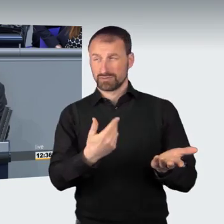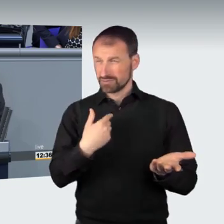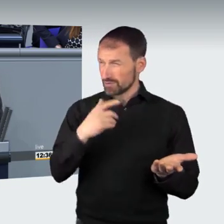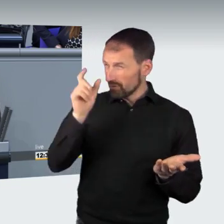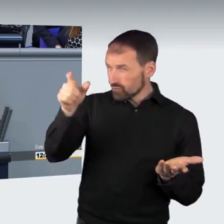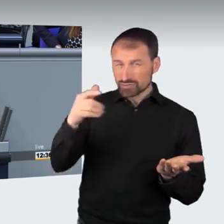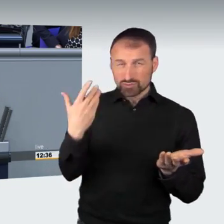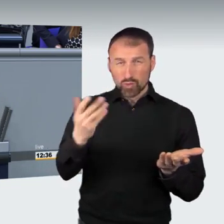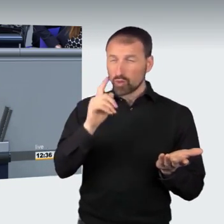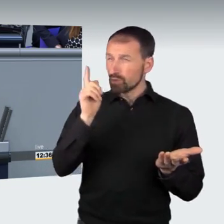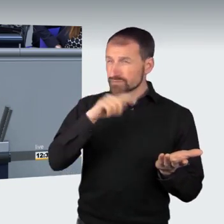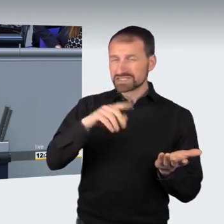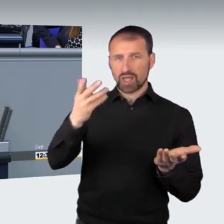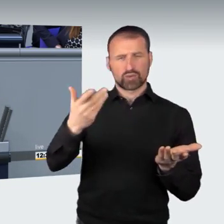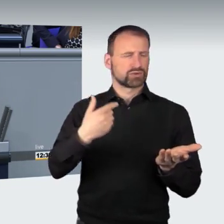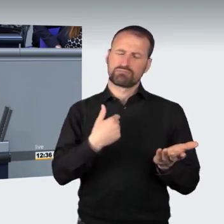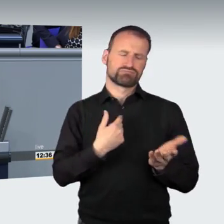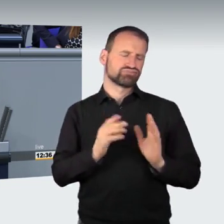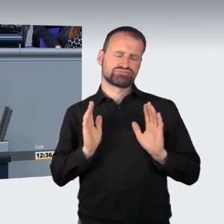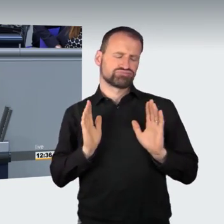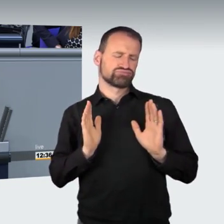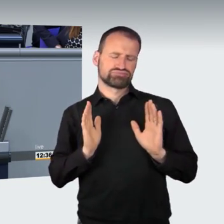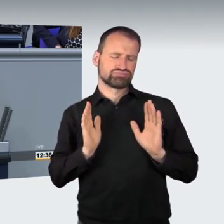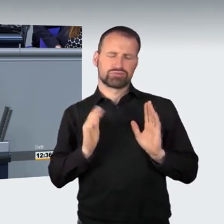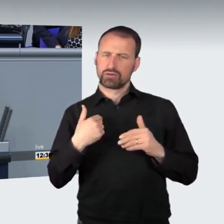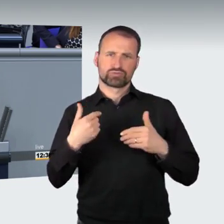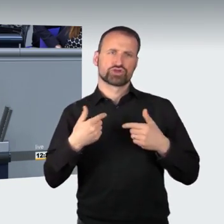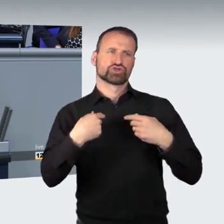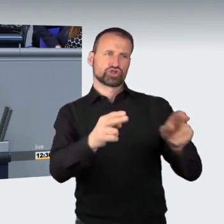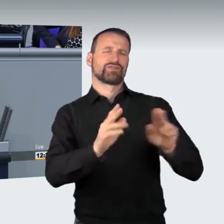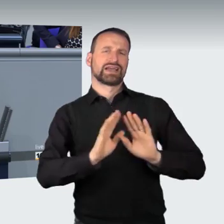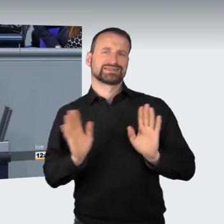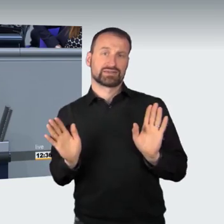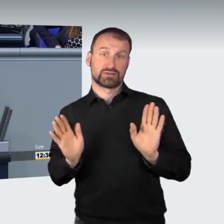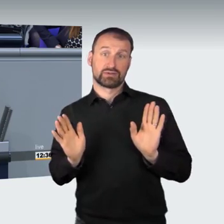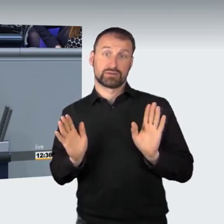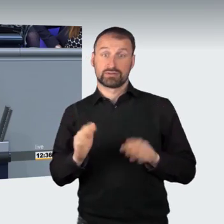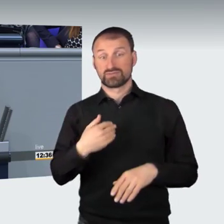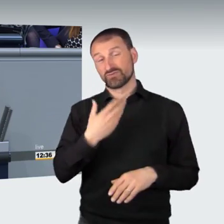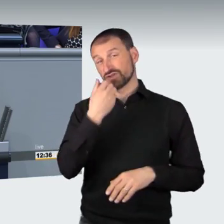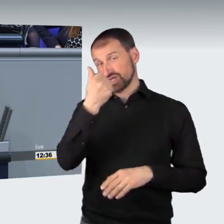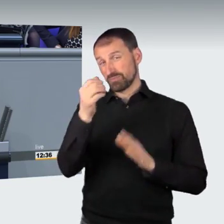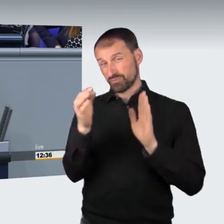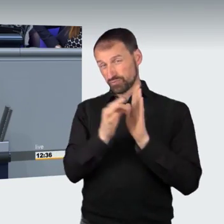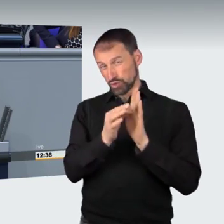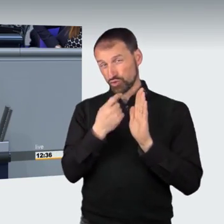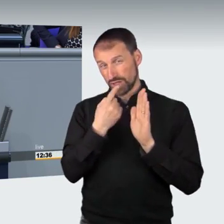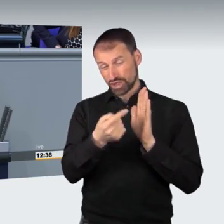Ich möchte einen weiteren Punkt ansprechen, der sowohl bei den Linken als auch bei den Grünen vorkommt und bei dem es völlig